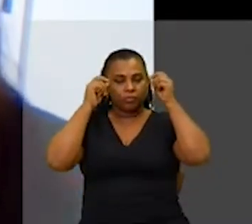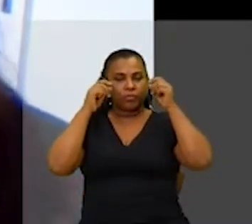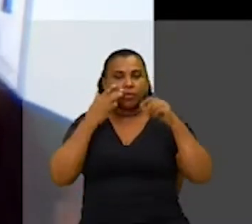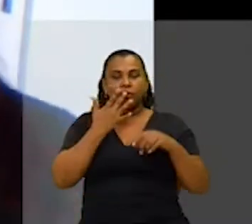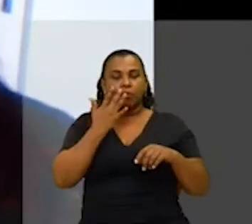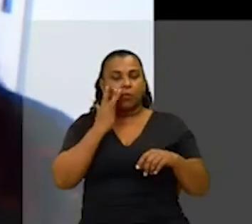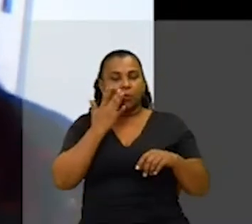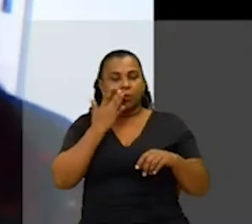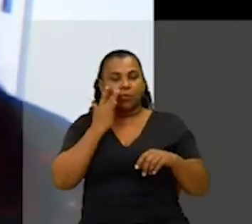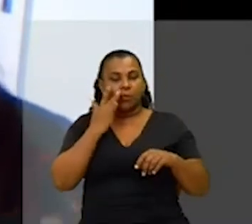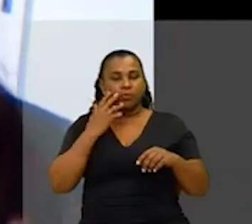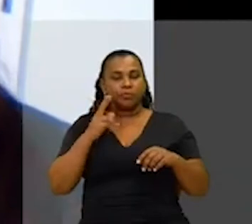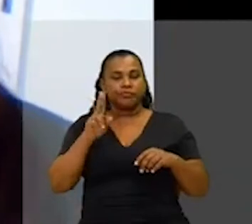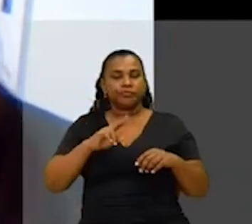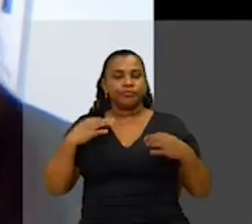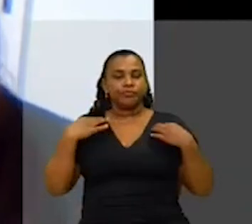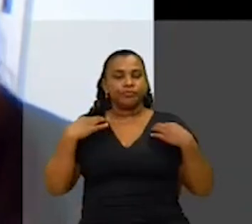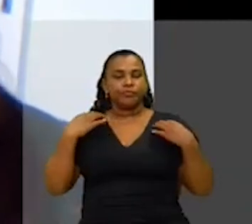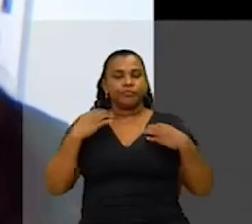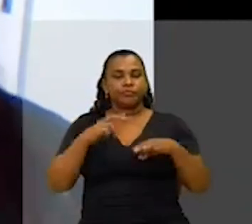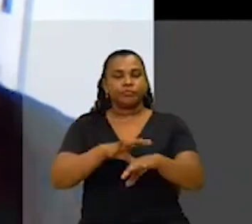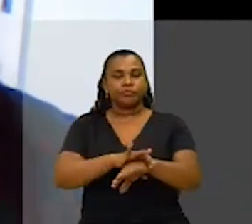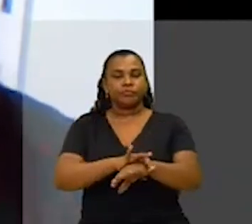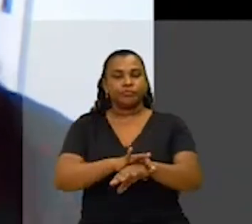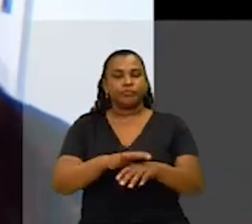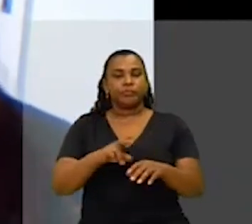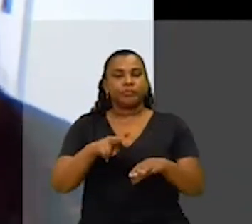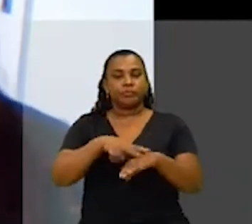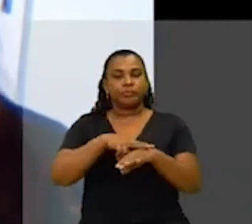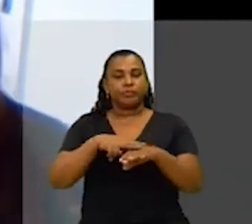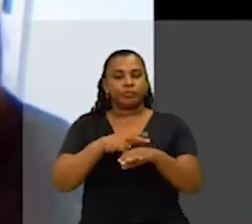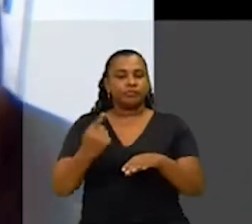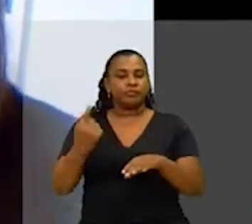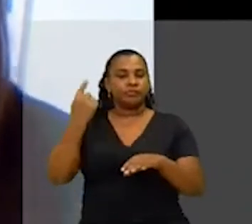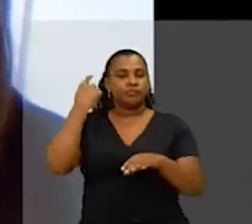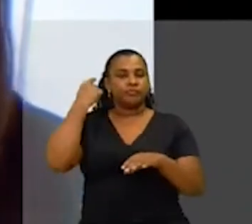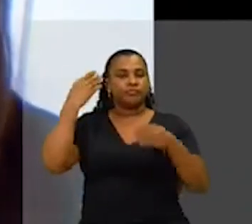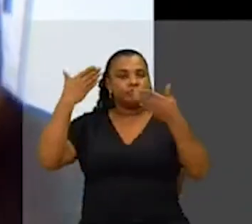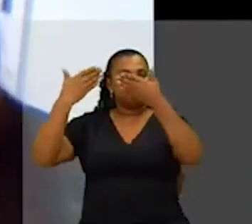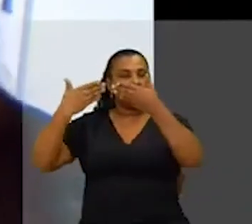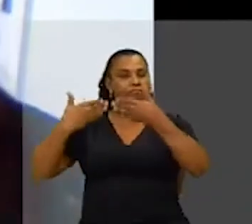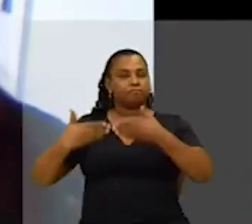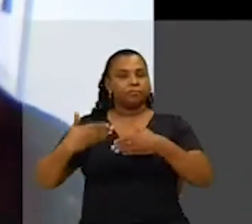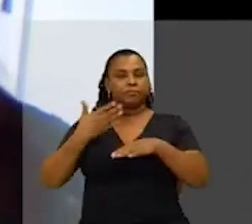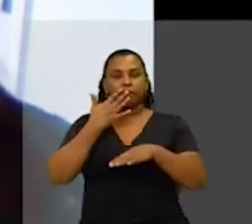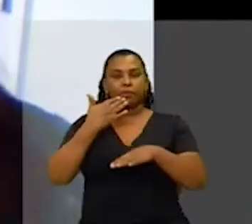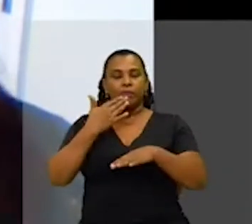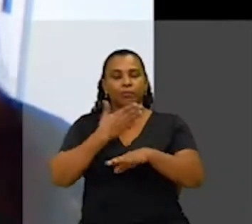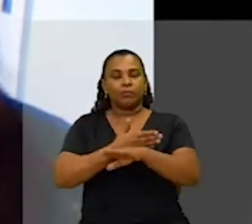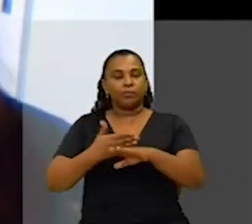usando uma camisa verde e aumentando a uma parede de cor branco com Agradeço ao Ministro